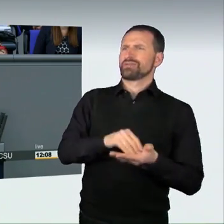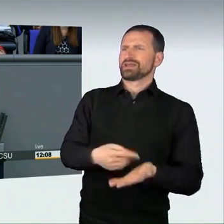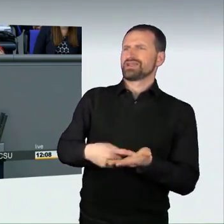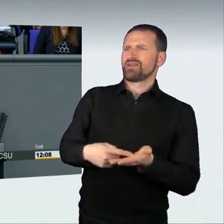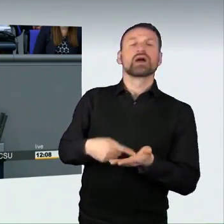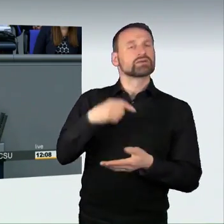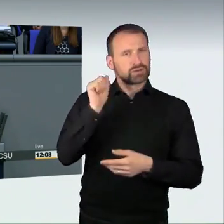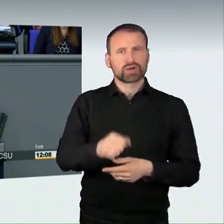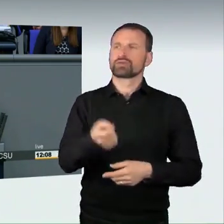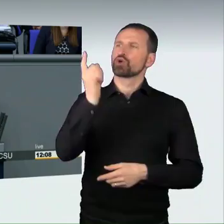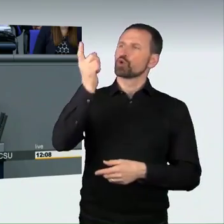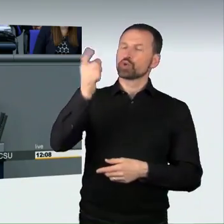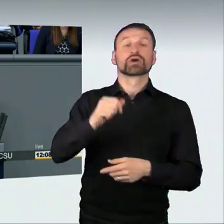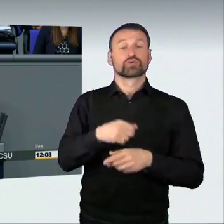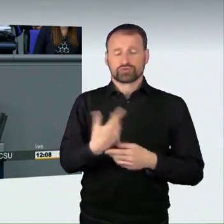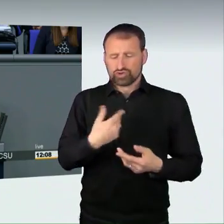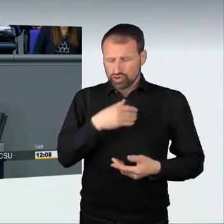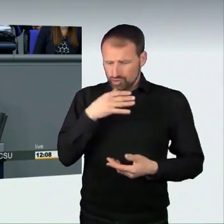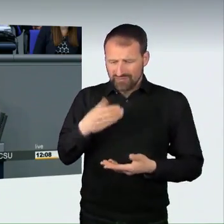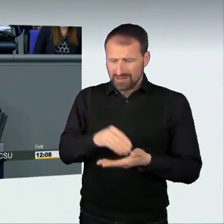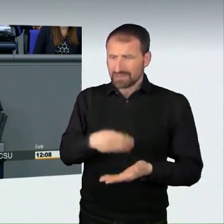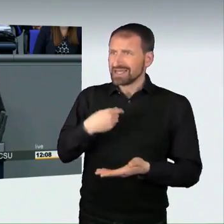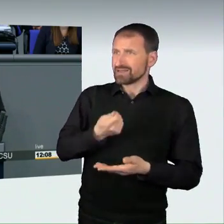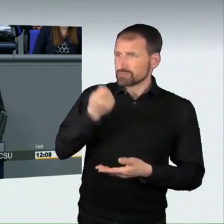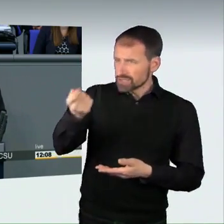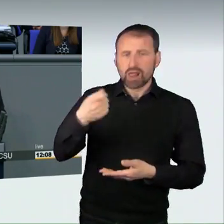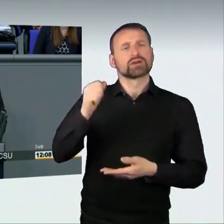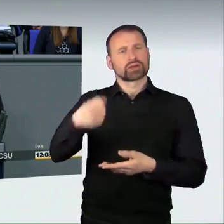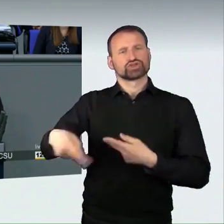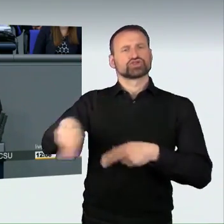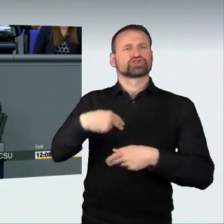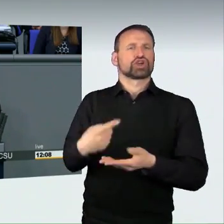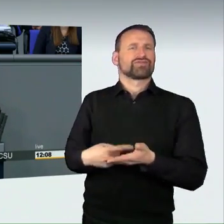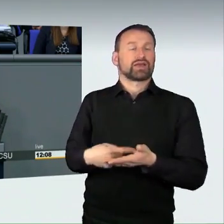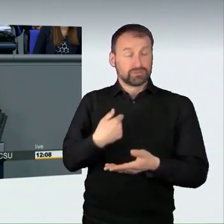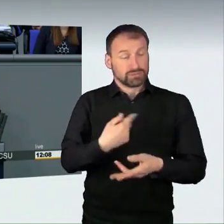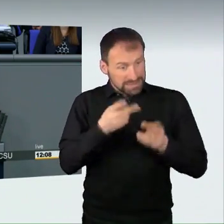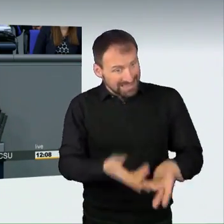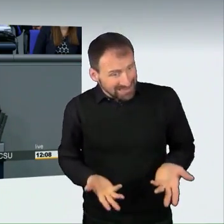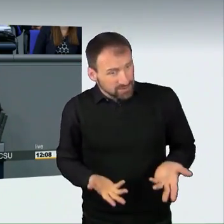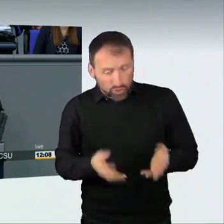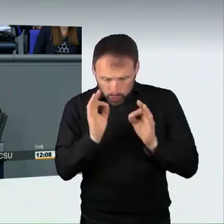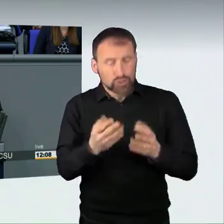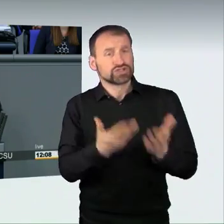Das ist gut und richtig. Ich kann nur alle Mieterinnen und Mieter auffordern: Nehmt diese Rechte wahr, ihr werdet Erfolg haben!